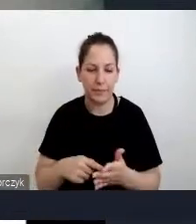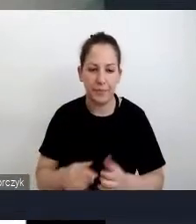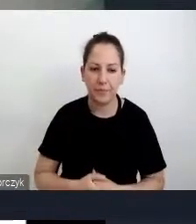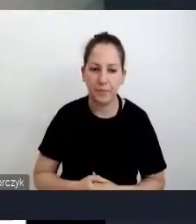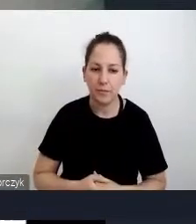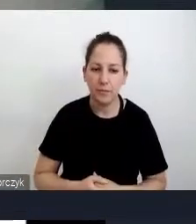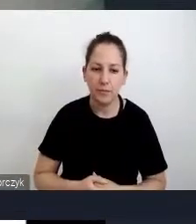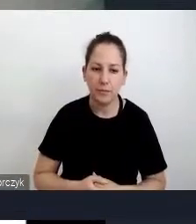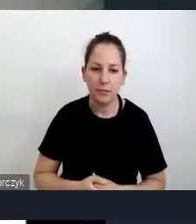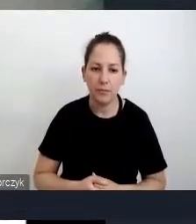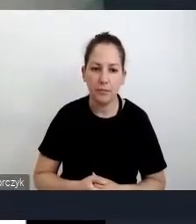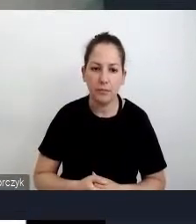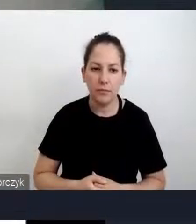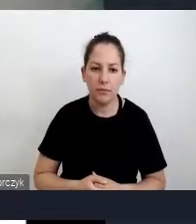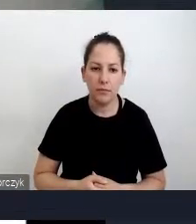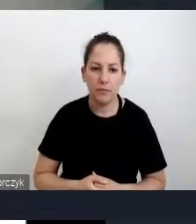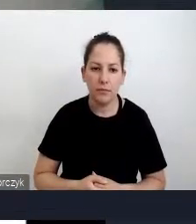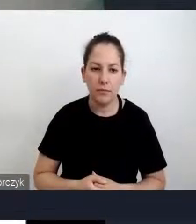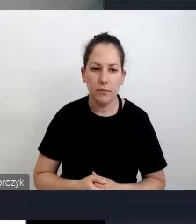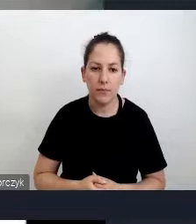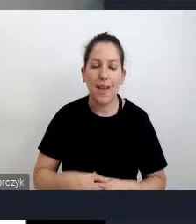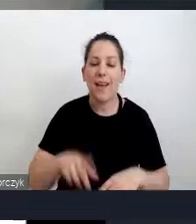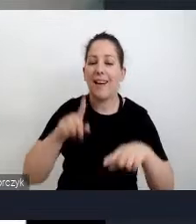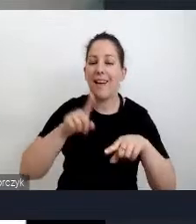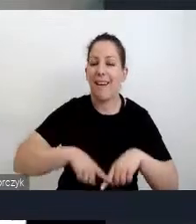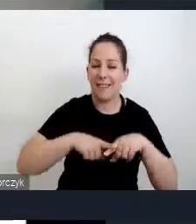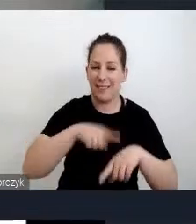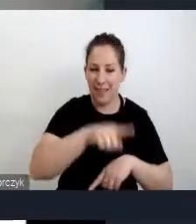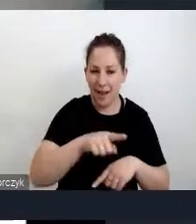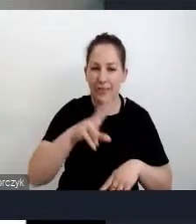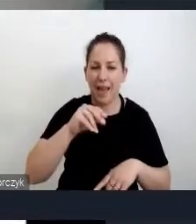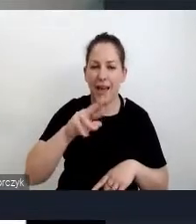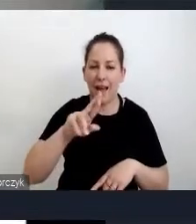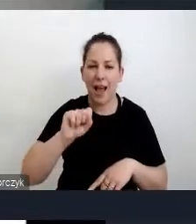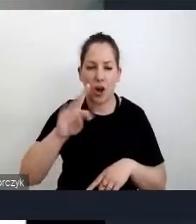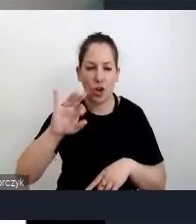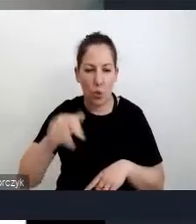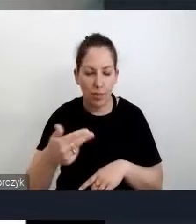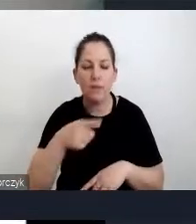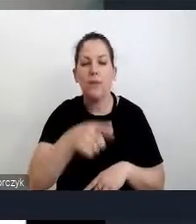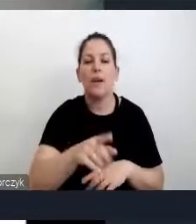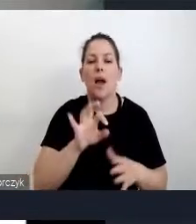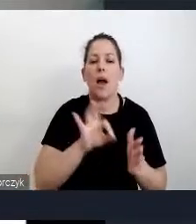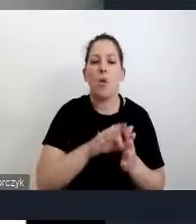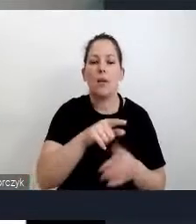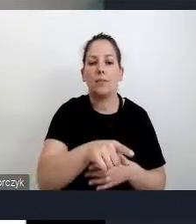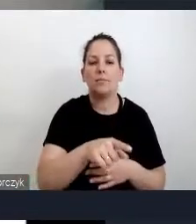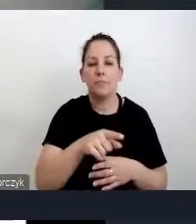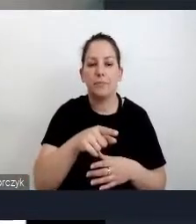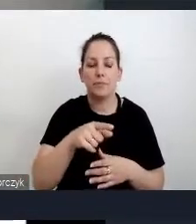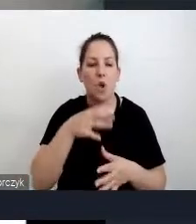W Heraklionie w Grecji powstaje gazeta przyszłości, która opisuje Heraklion jako miasto inteligentne, odporne